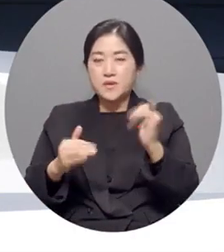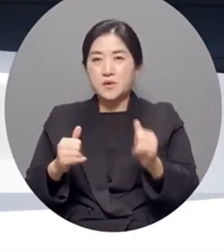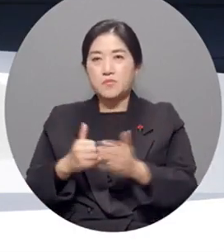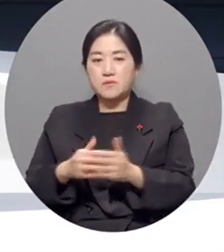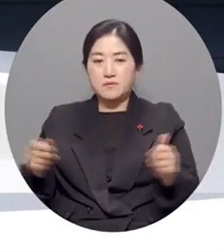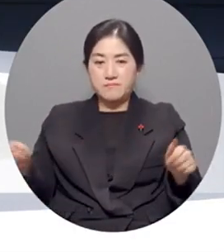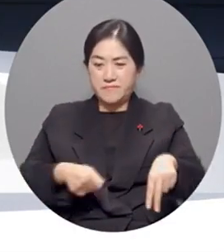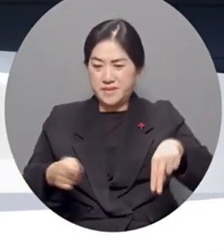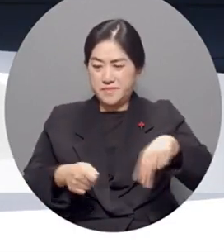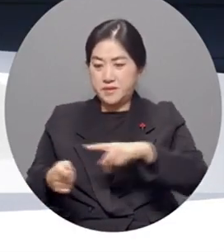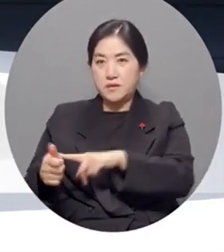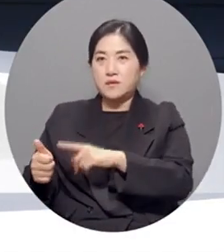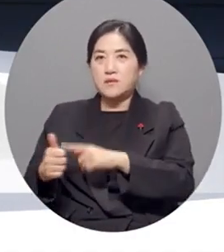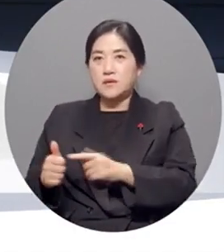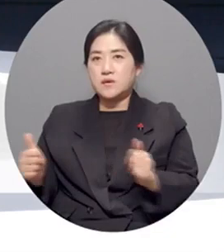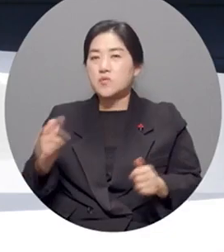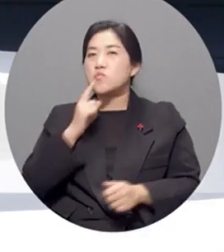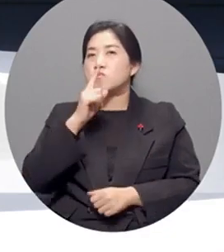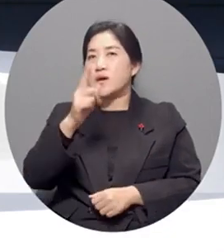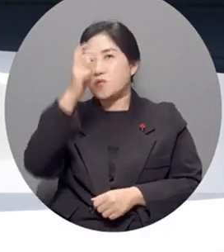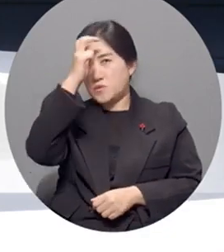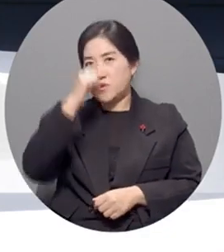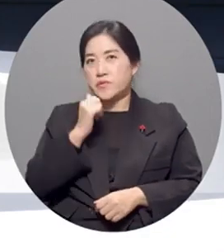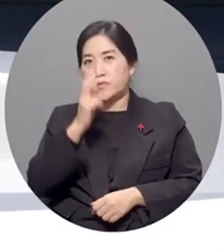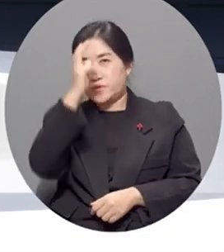피해자가 오늘 가해자를 경찰에 고소했습니다.